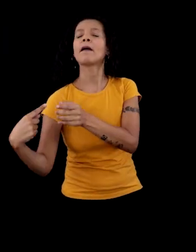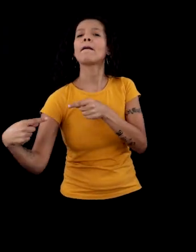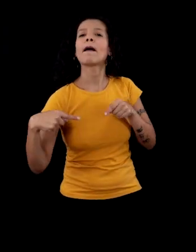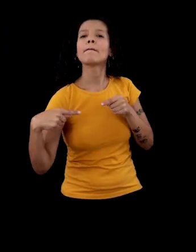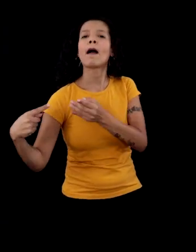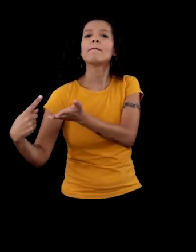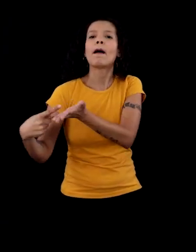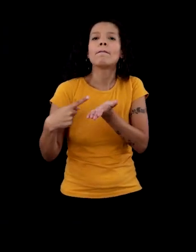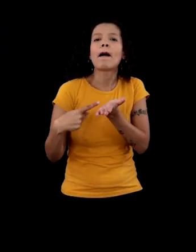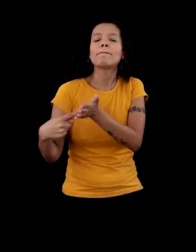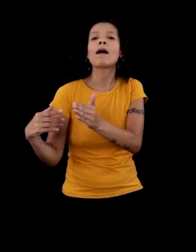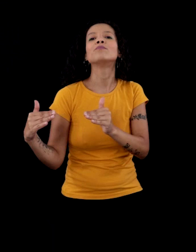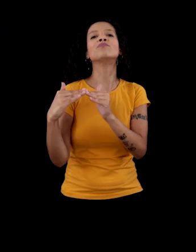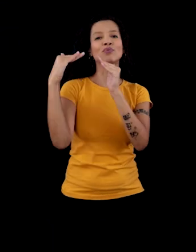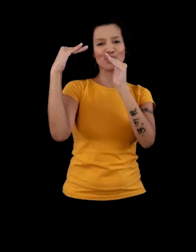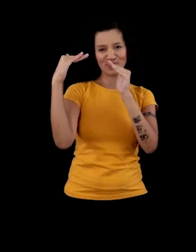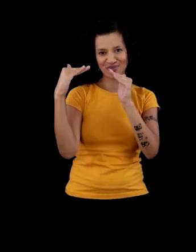até que a gente chega num consenso,